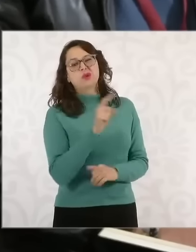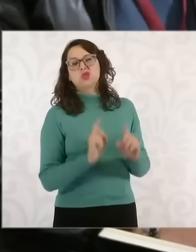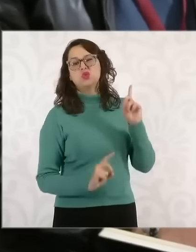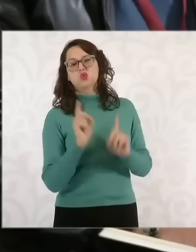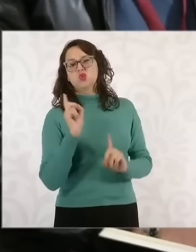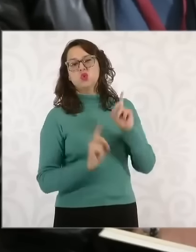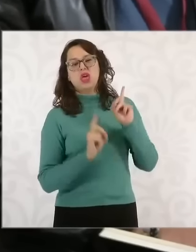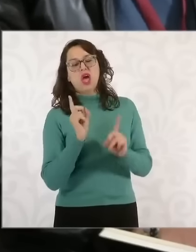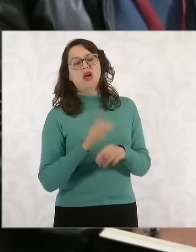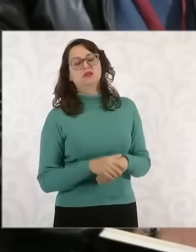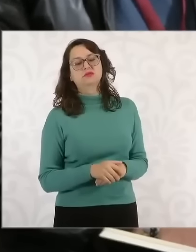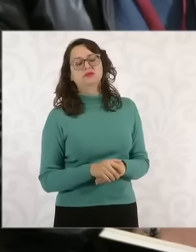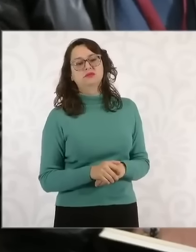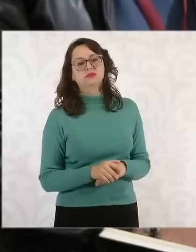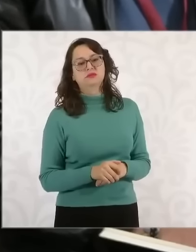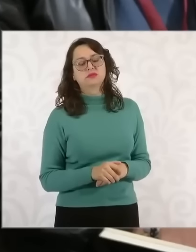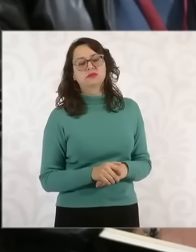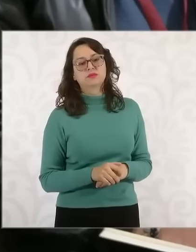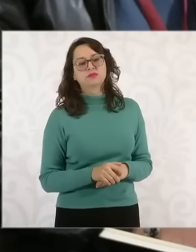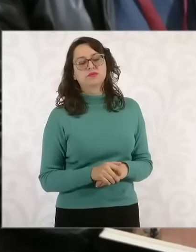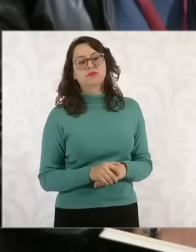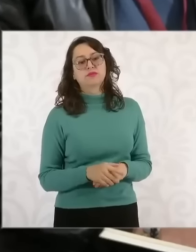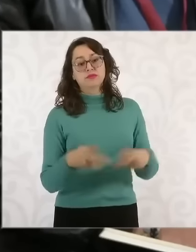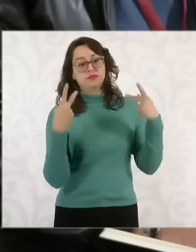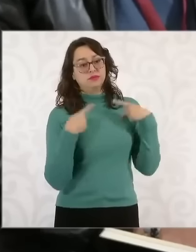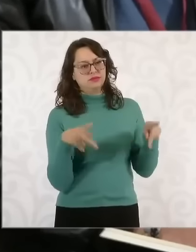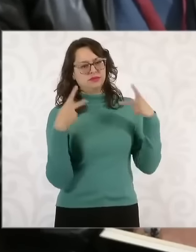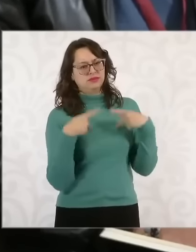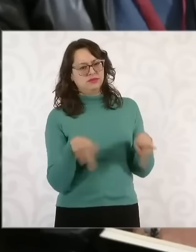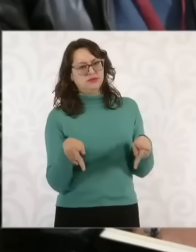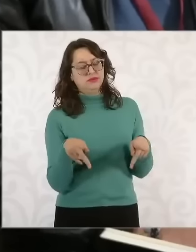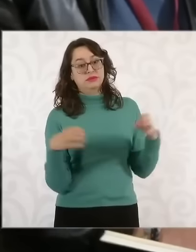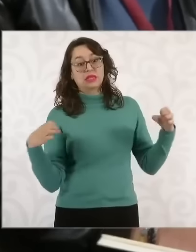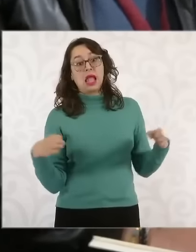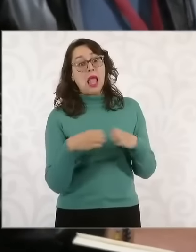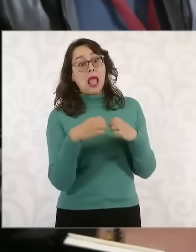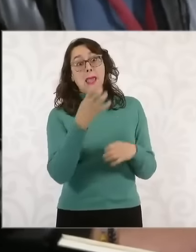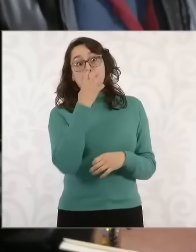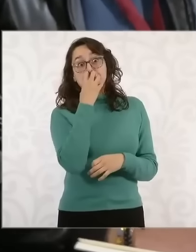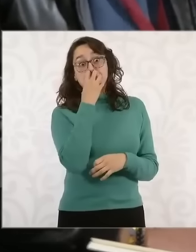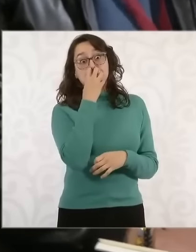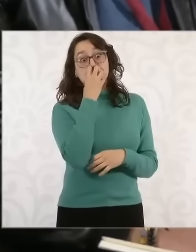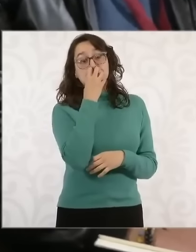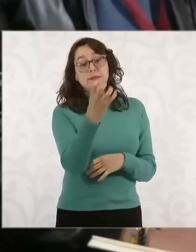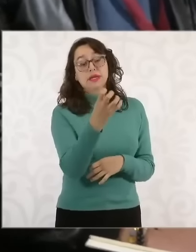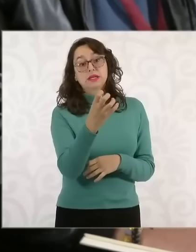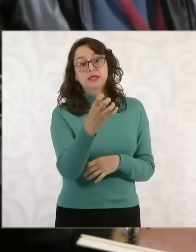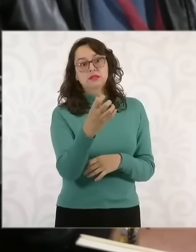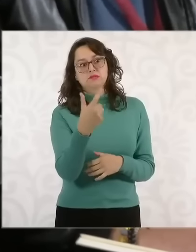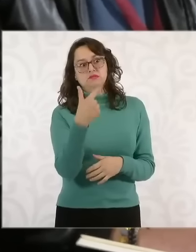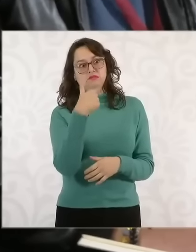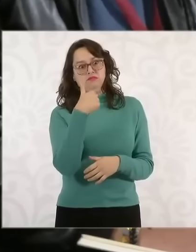Eh, cuando se acude o cuando alguna persona acuda de urgencia a alguna instancia o alguna